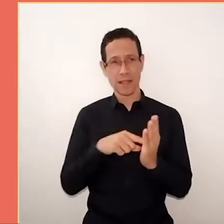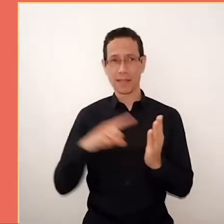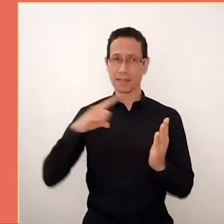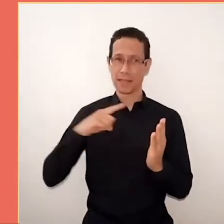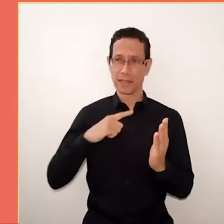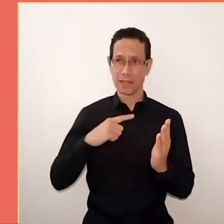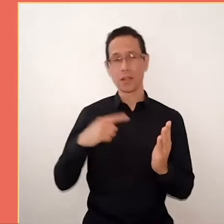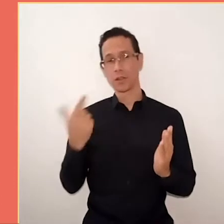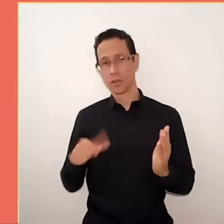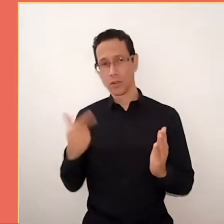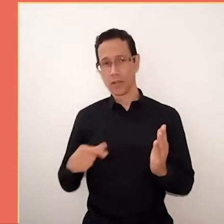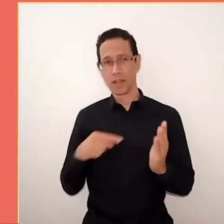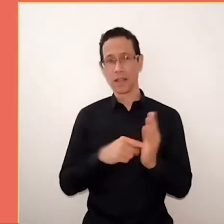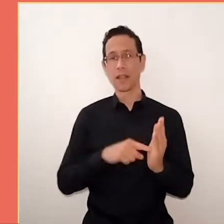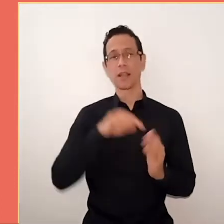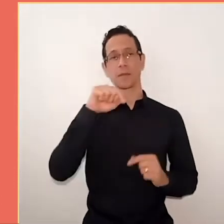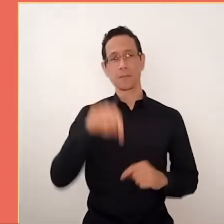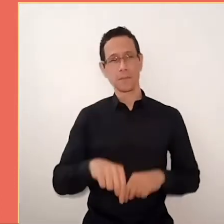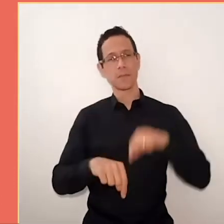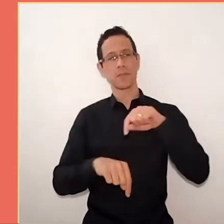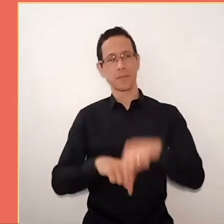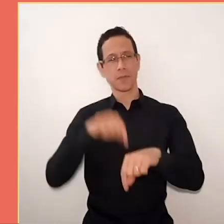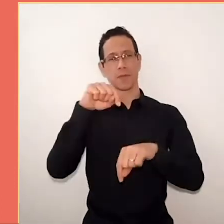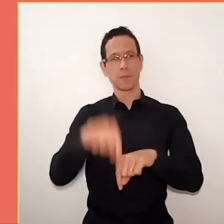dava um passo muito importante para sua libertação."